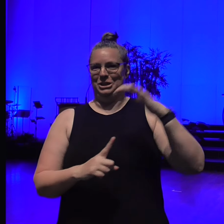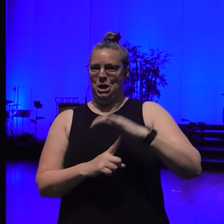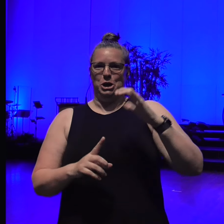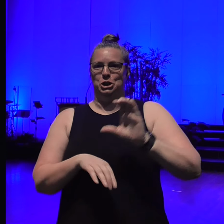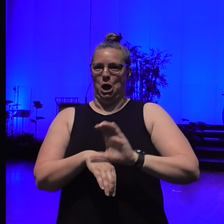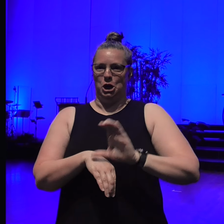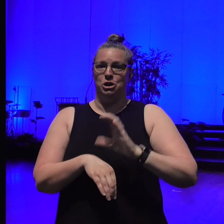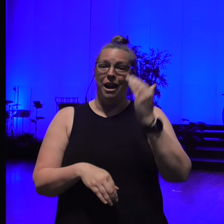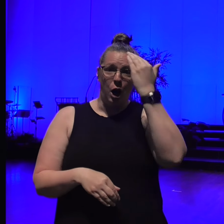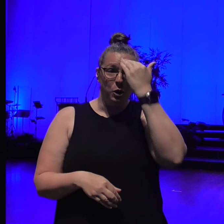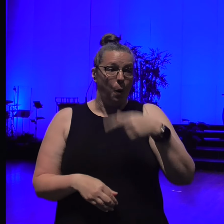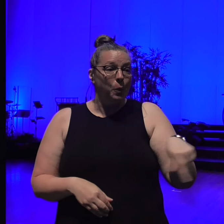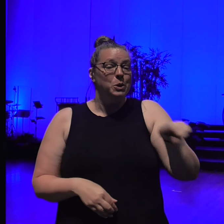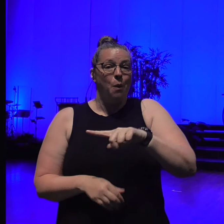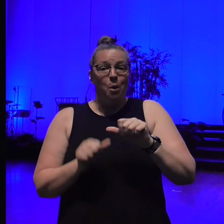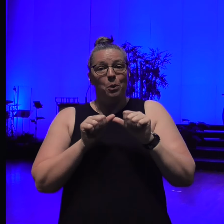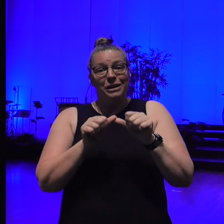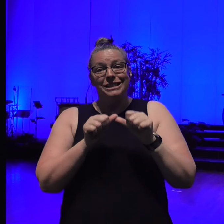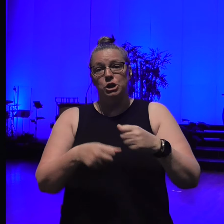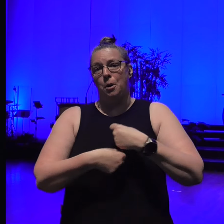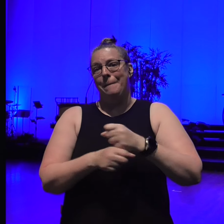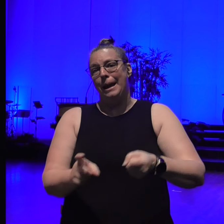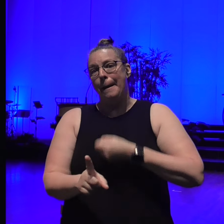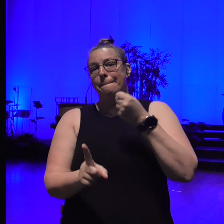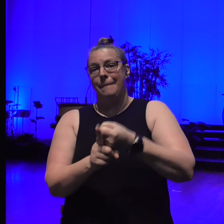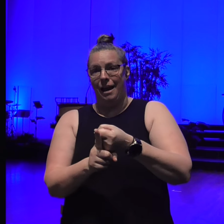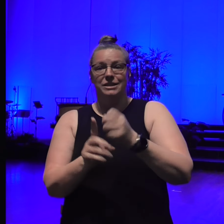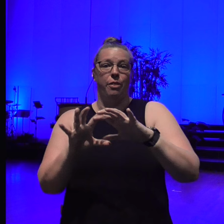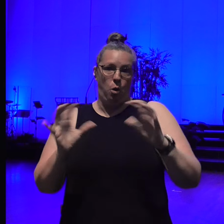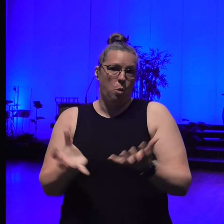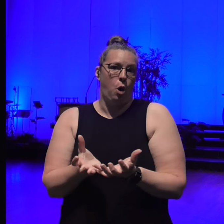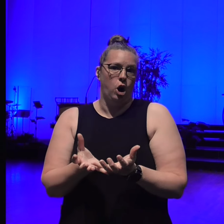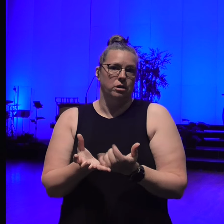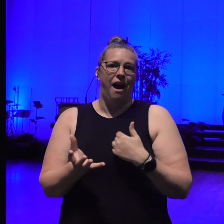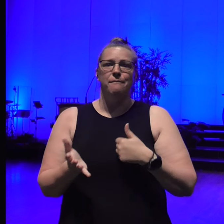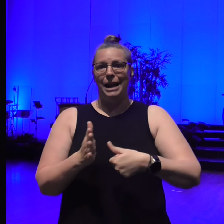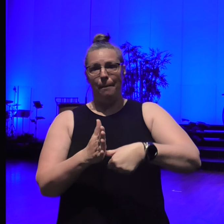continuarán teniendo un gran impacto en el mundo. Siempre me ha impresionado mucho su sabiduría,